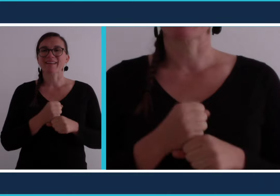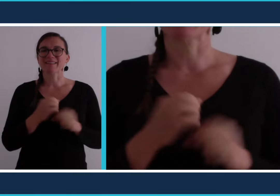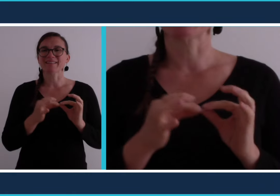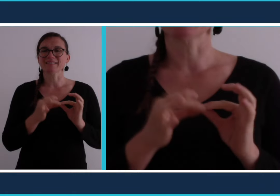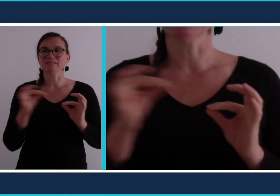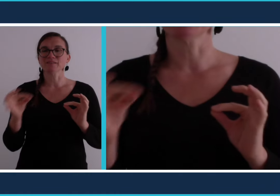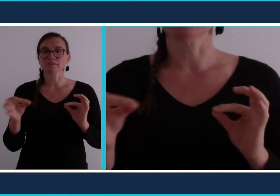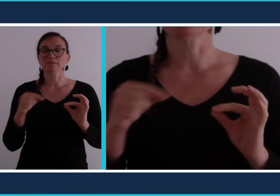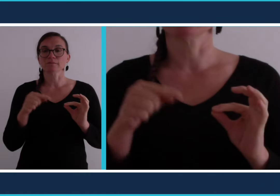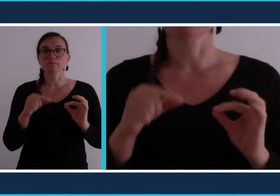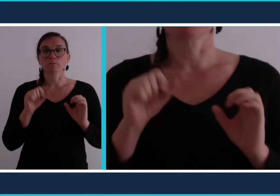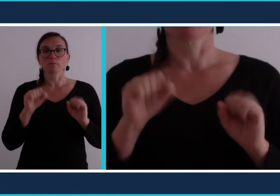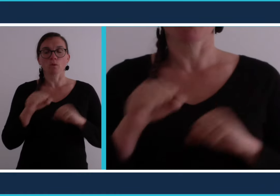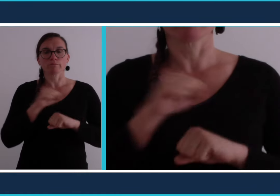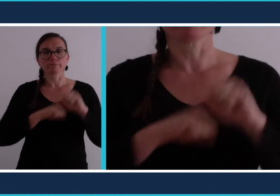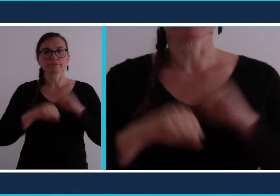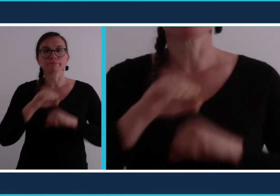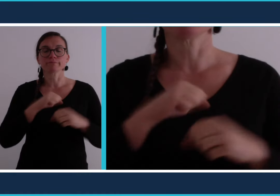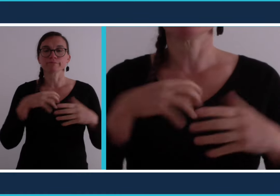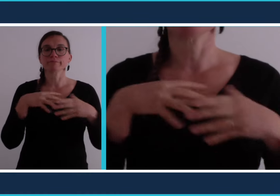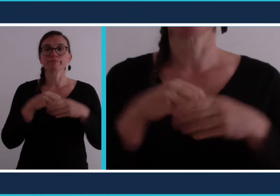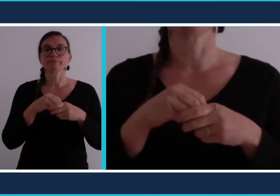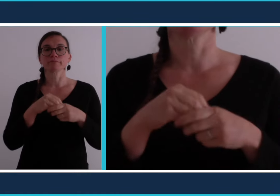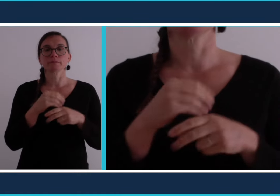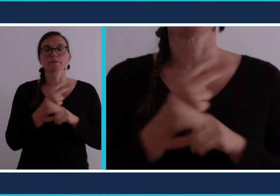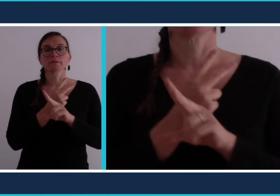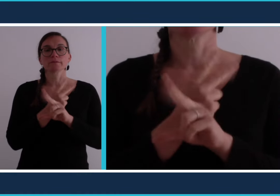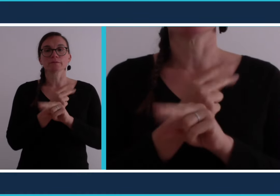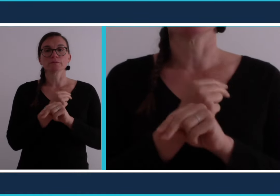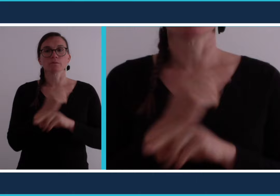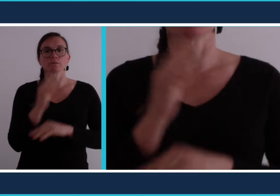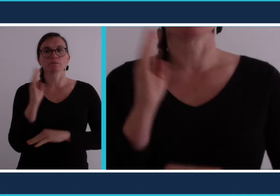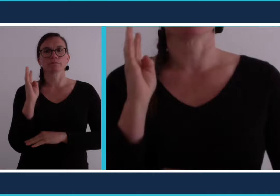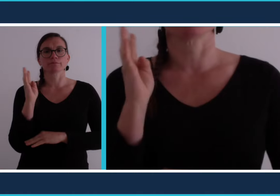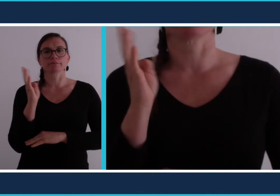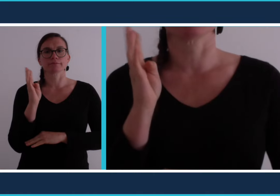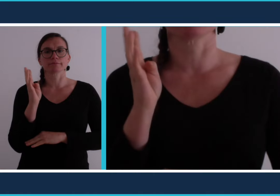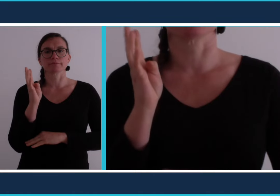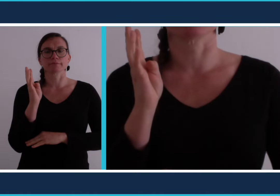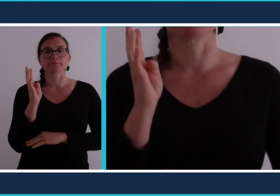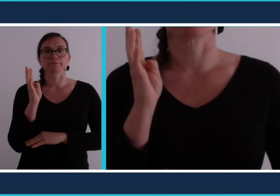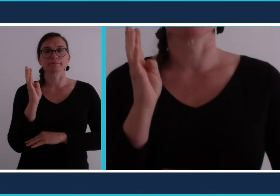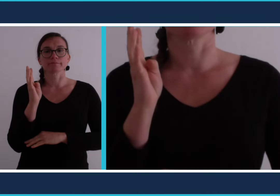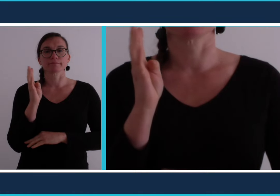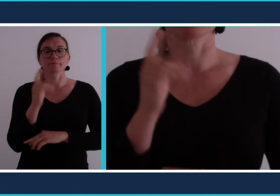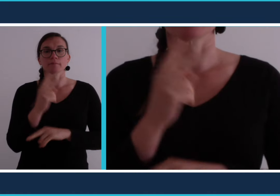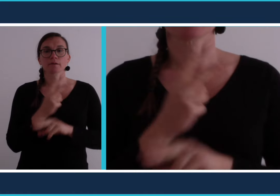Le [télétravail] implique que l'on organise ou que l'on participe à des [visioconférences]